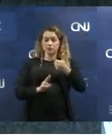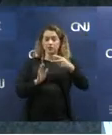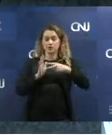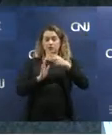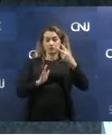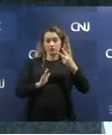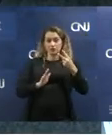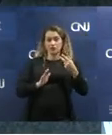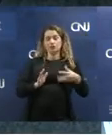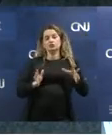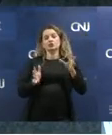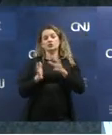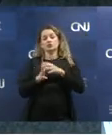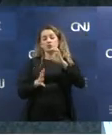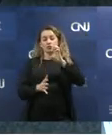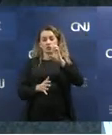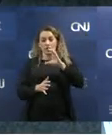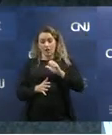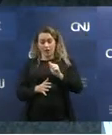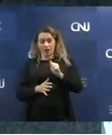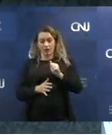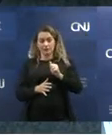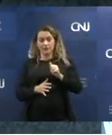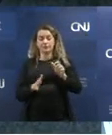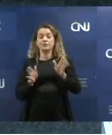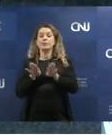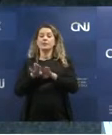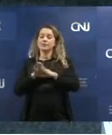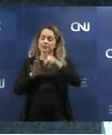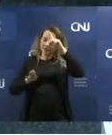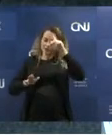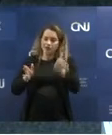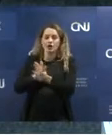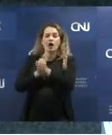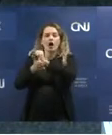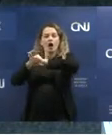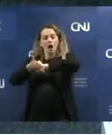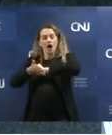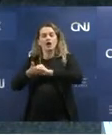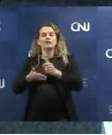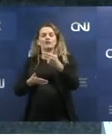Decisão revogada apenas em 22 de setembro de 2019.